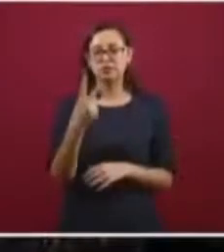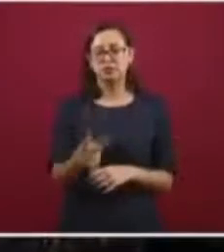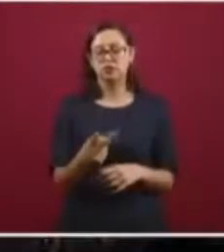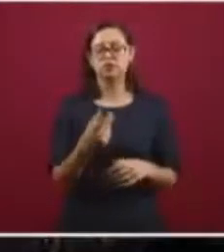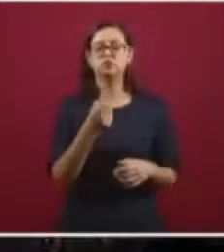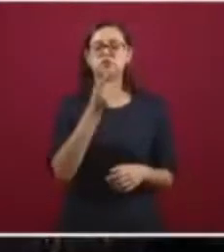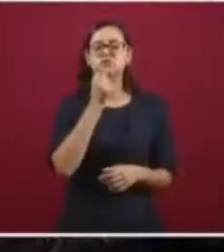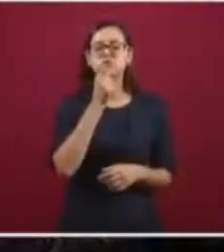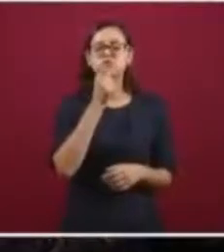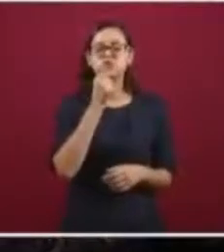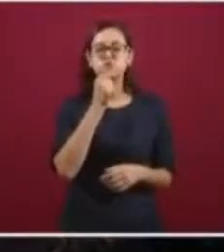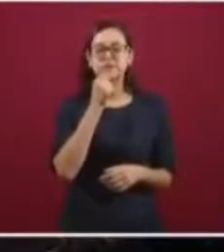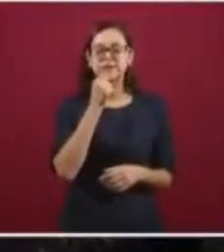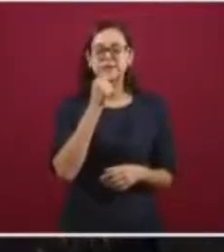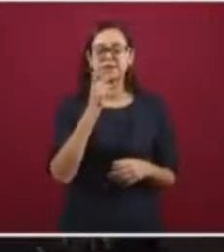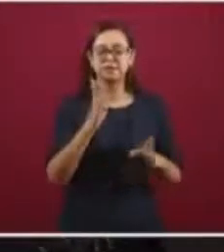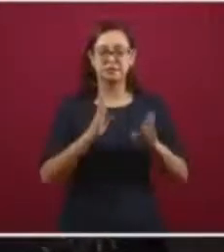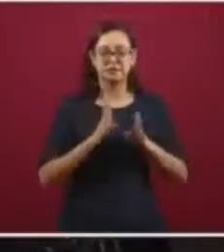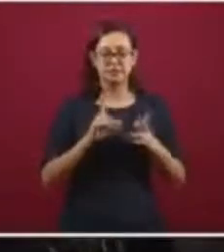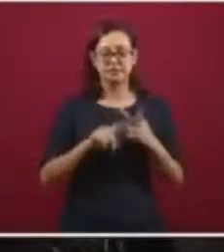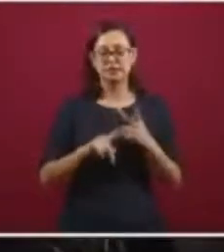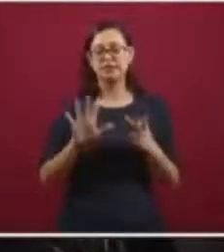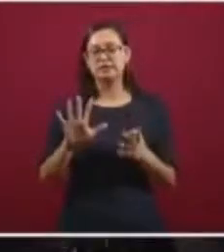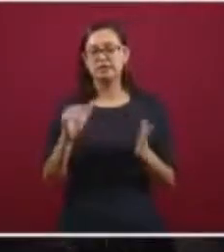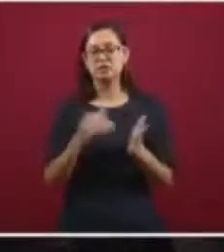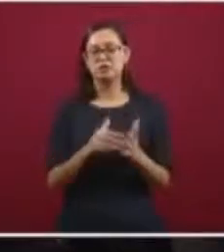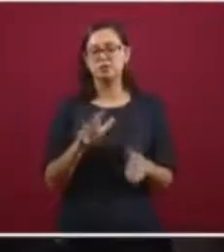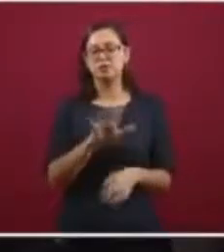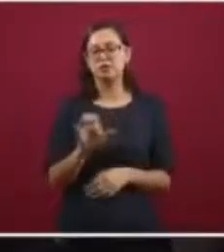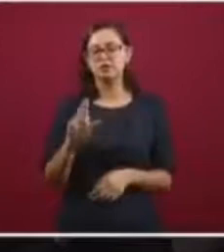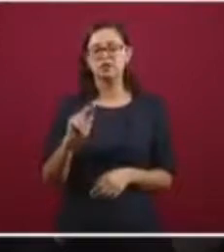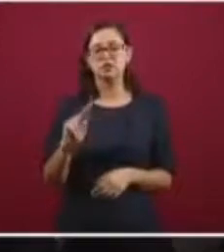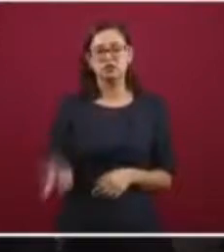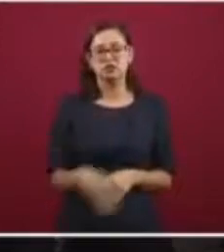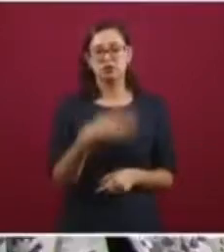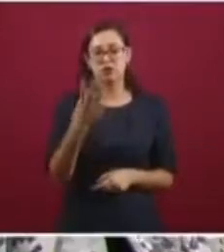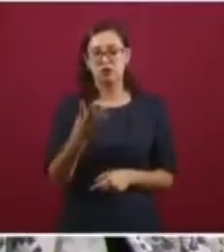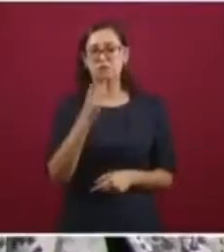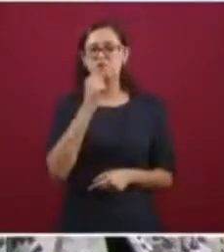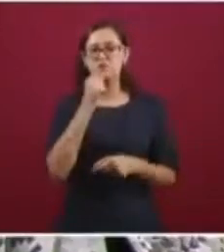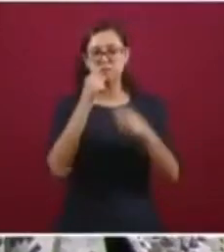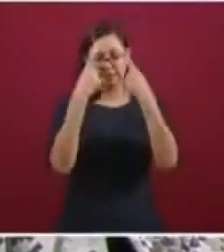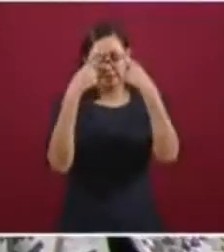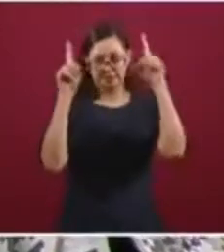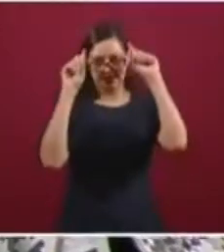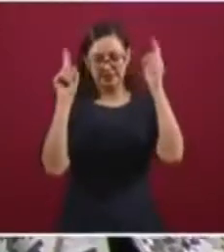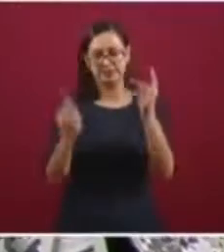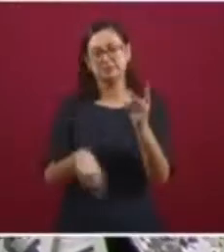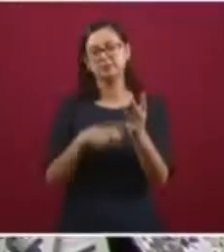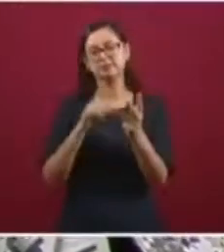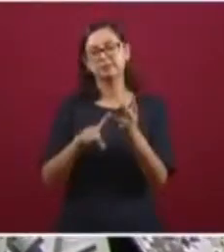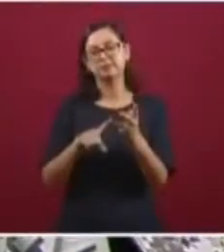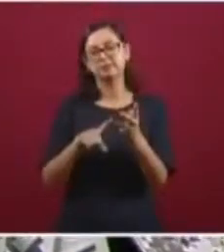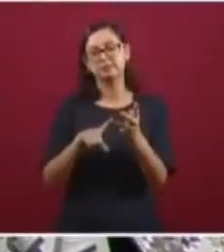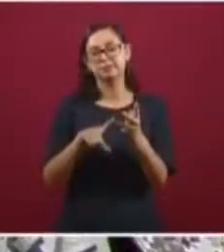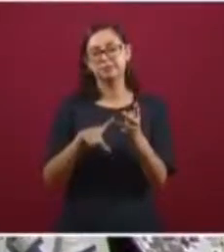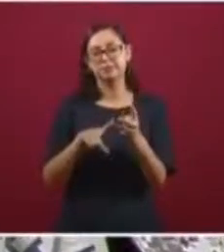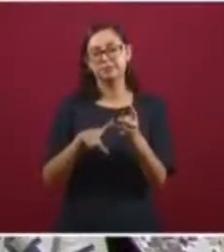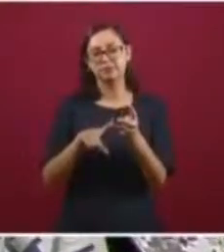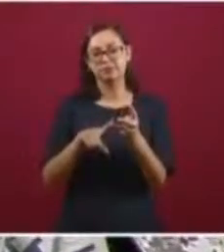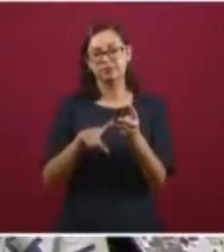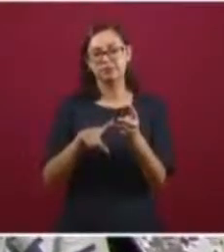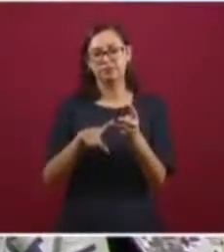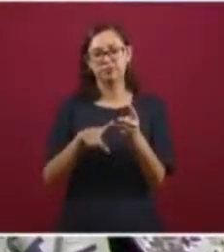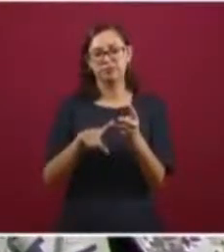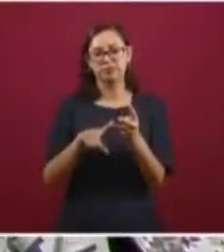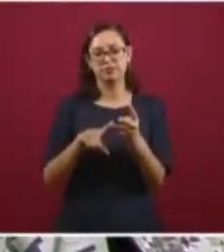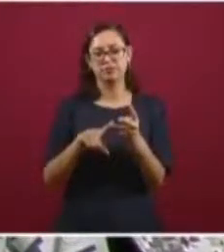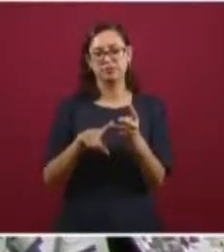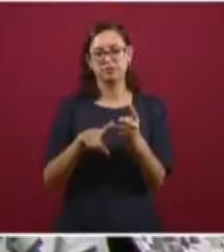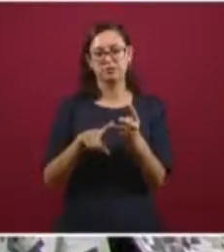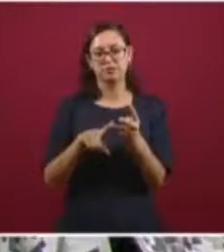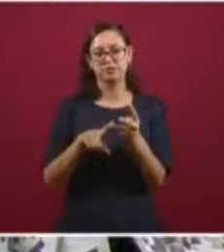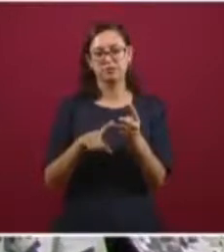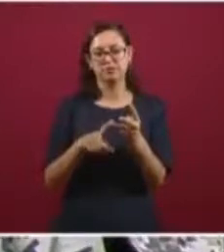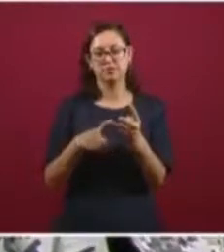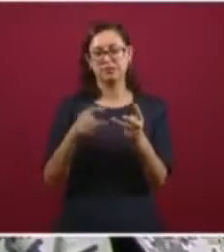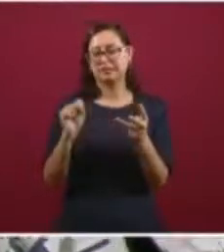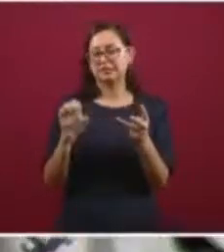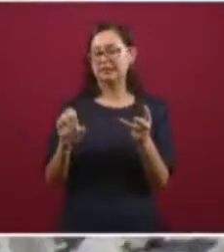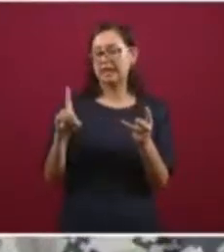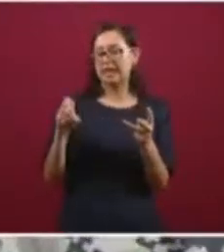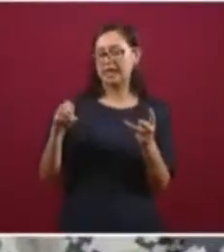Militar, cinco mil 584 de la Policía Naval y del personal de Sedena que está en apoyo